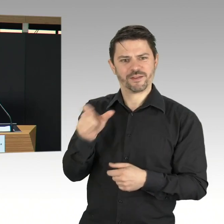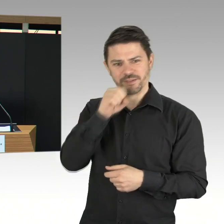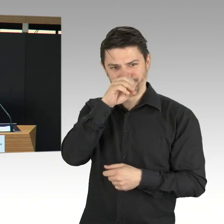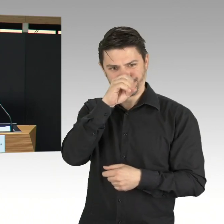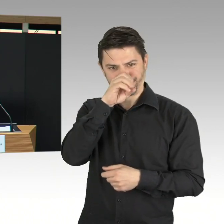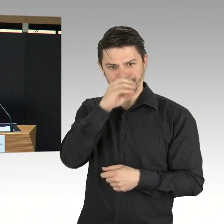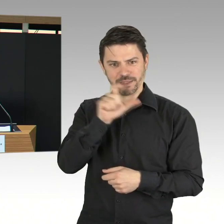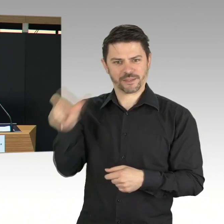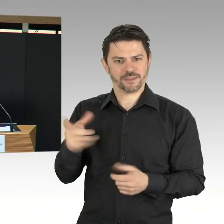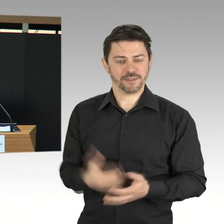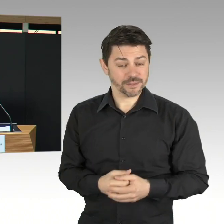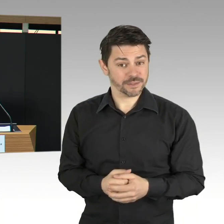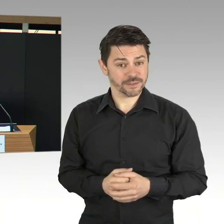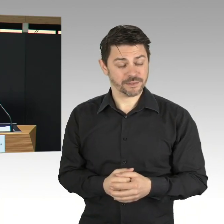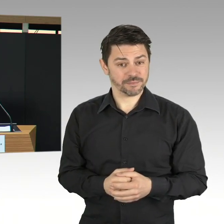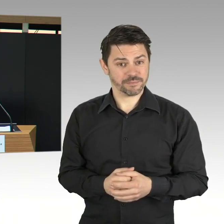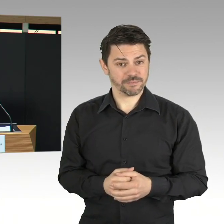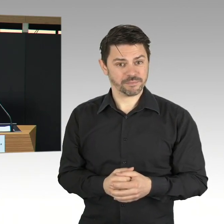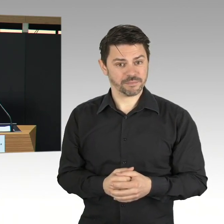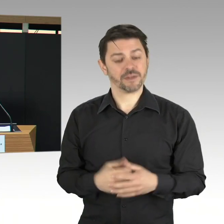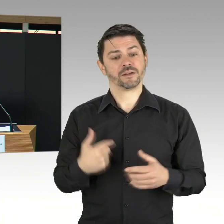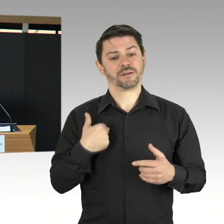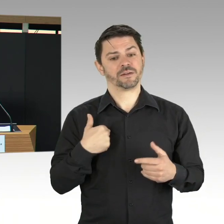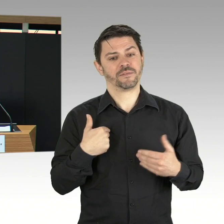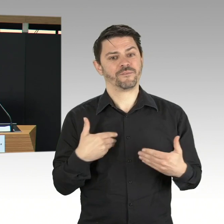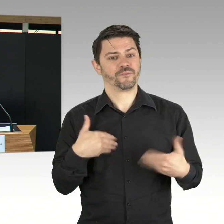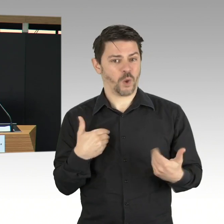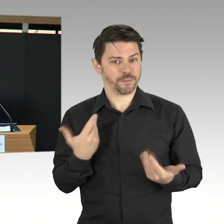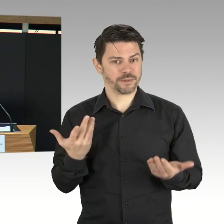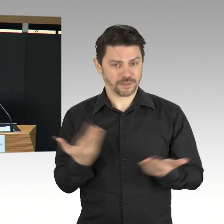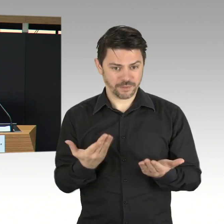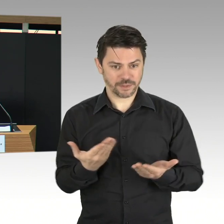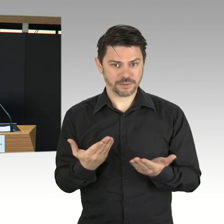nun unter Rot-Rot Grün in dieser Koalition umgesetzt werden.